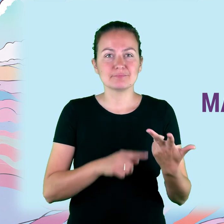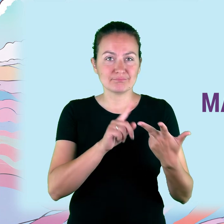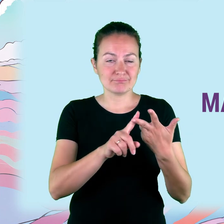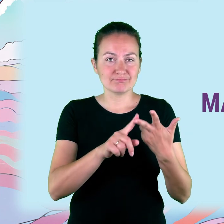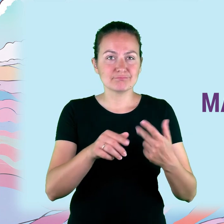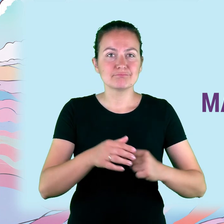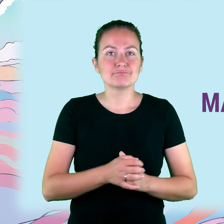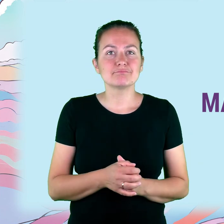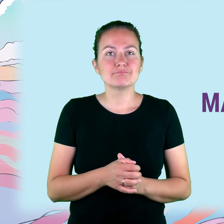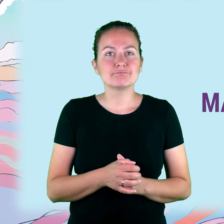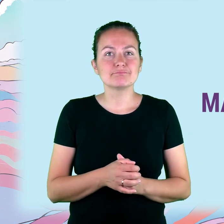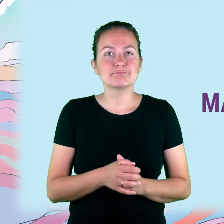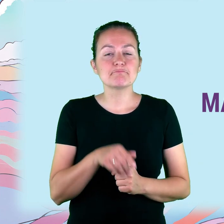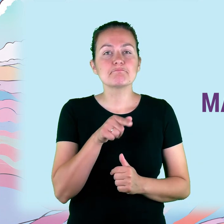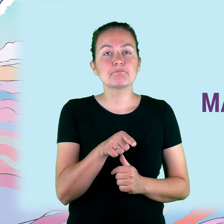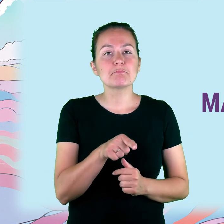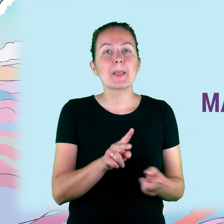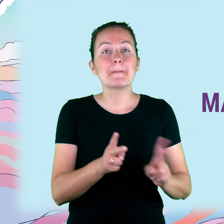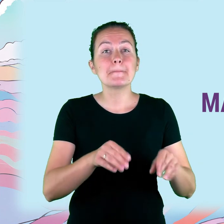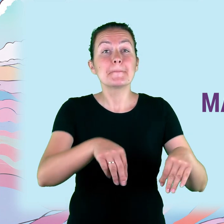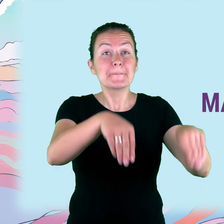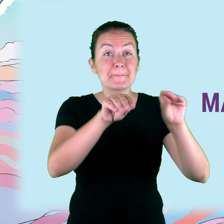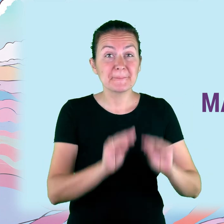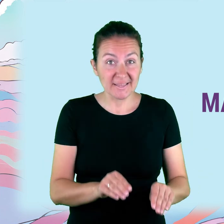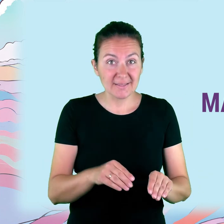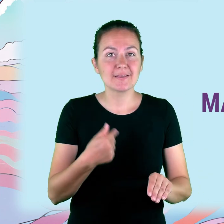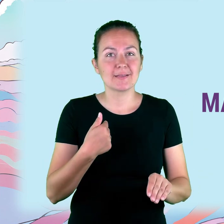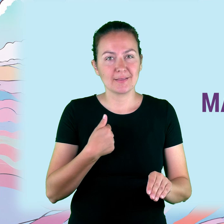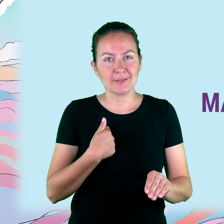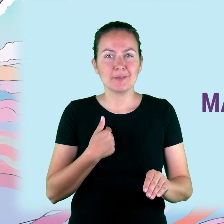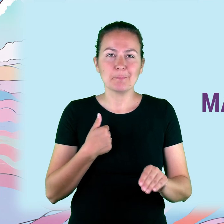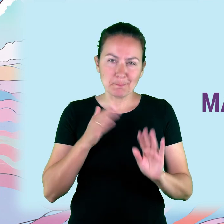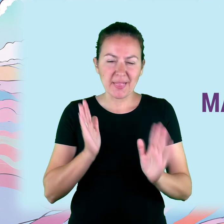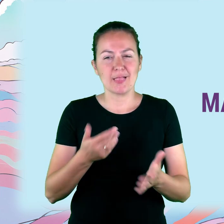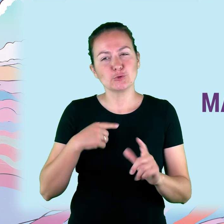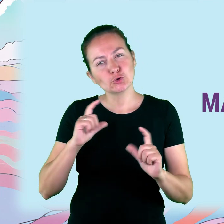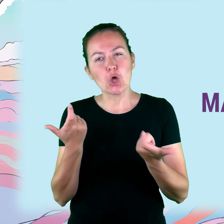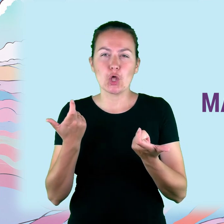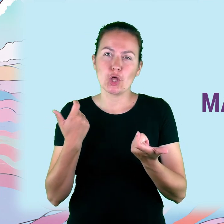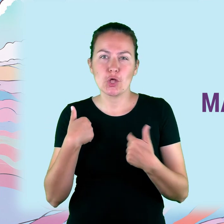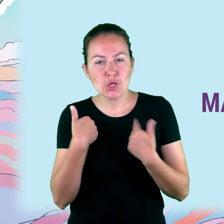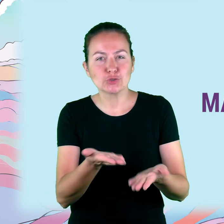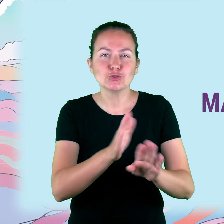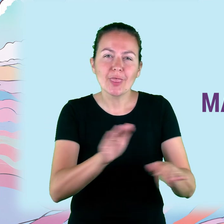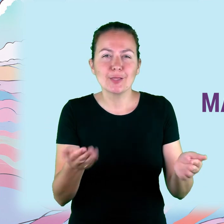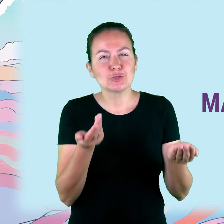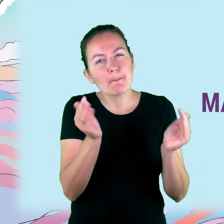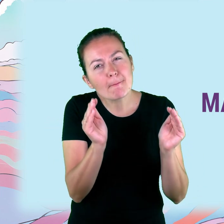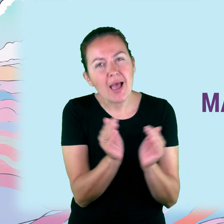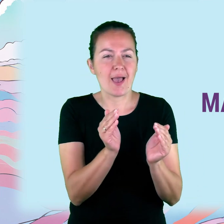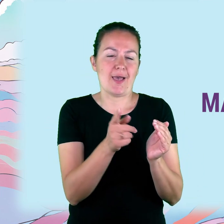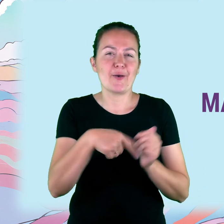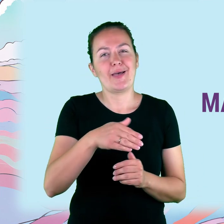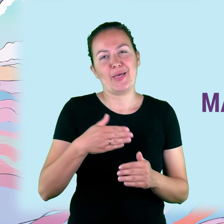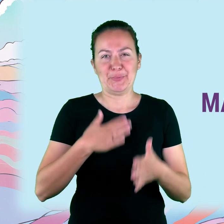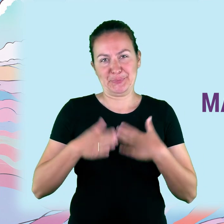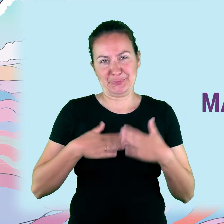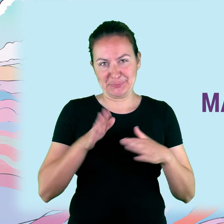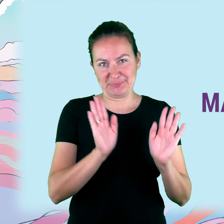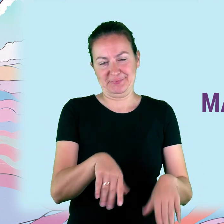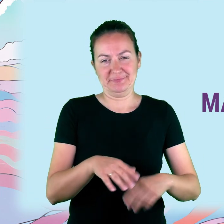3. Przygotuję na piknik małe co nieco dla dzieci. Będzie im miło!